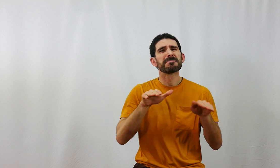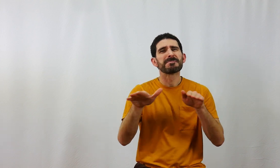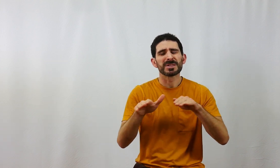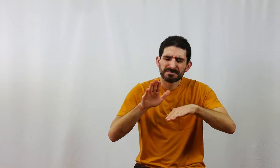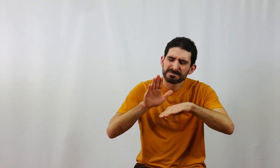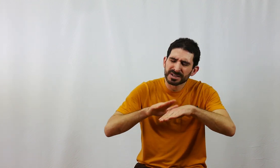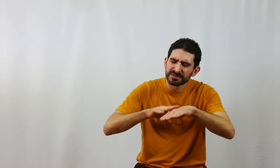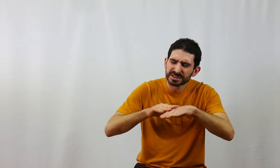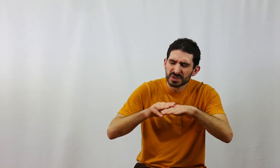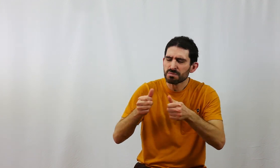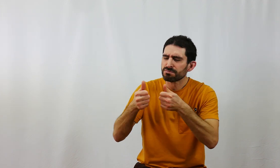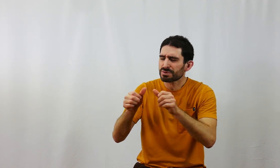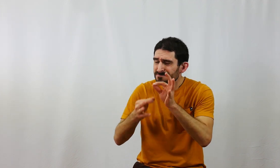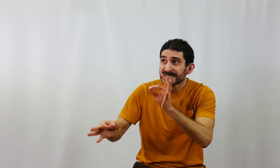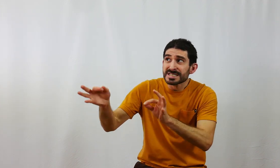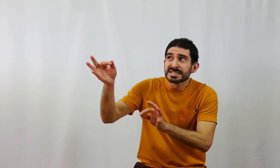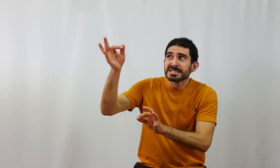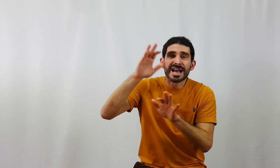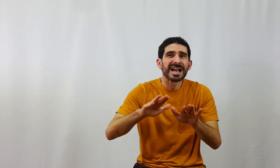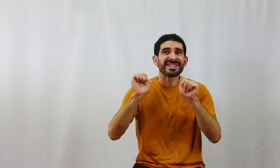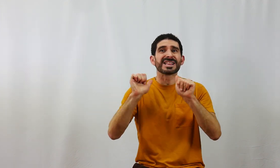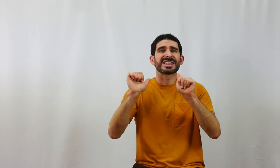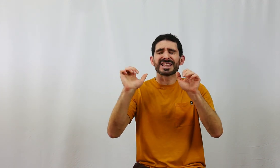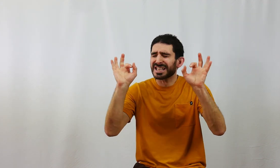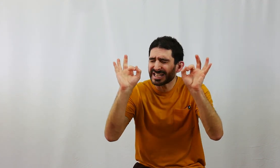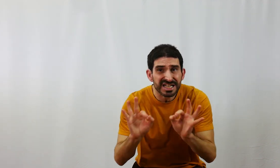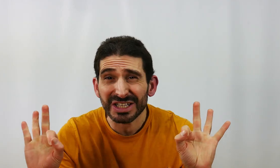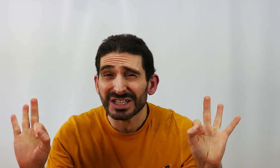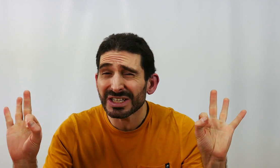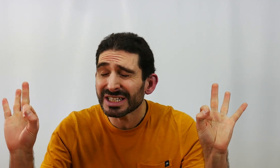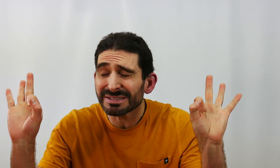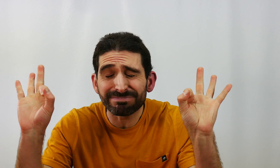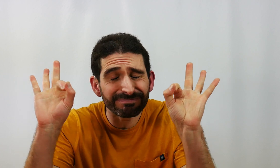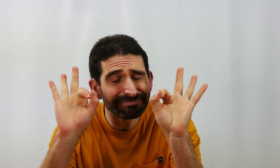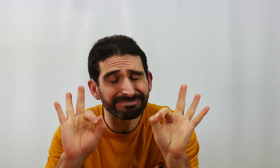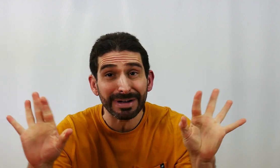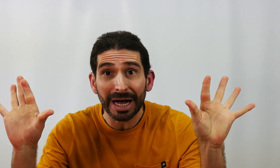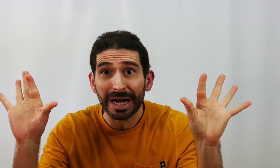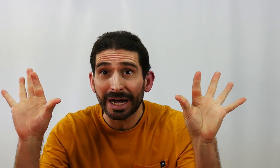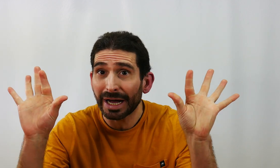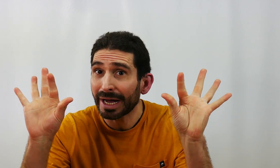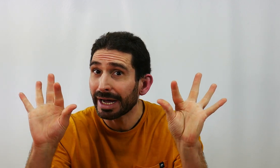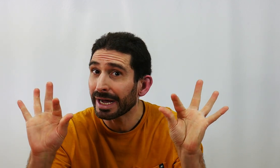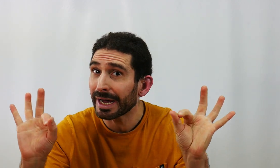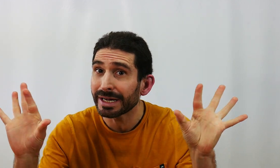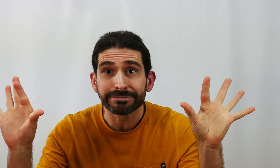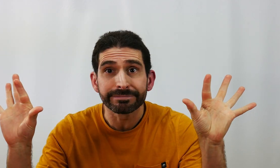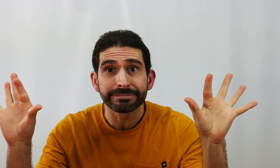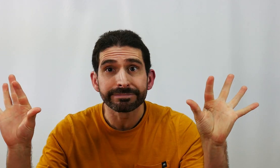Les méthodes de prévention pour éviter la contamination des poux, il n'y en a pas !